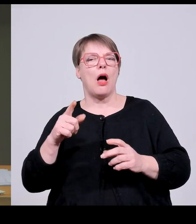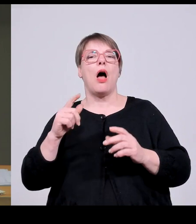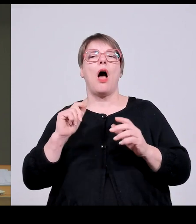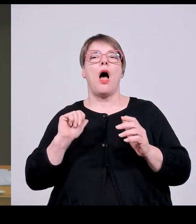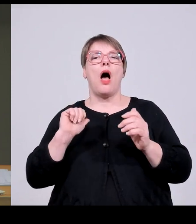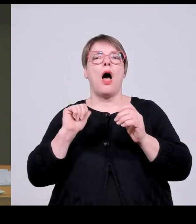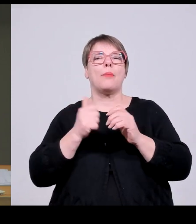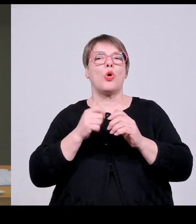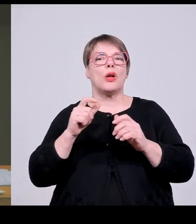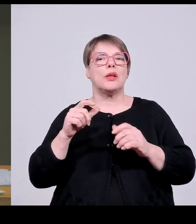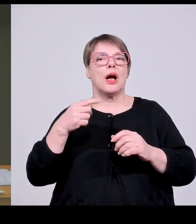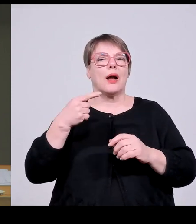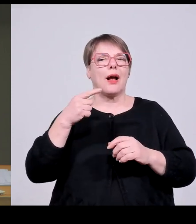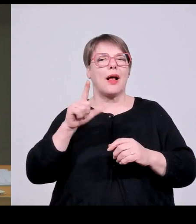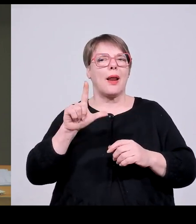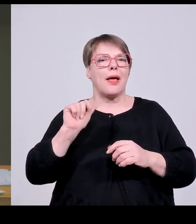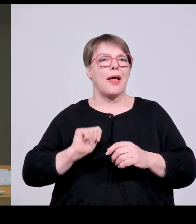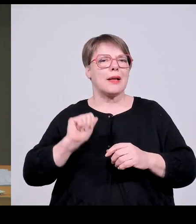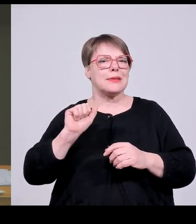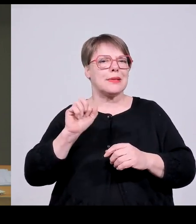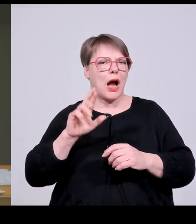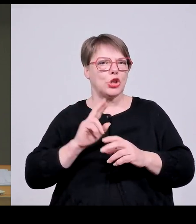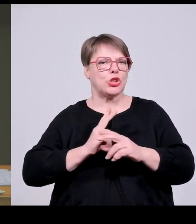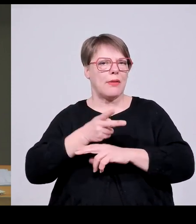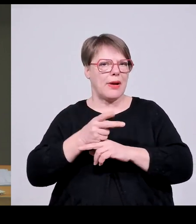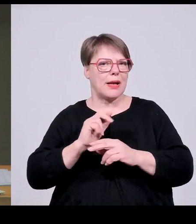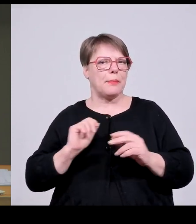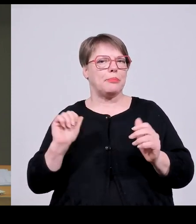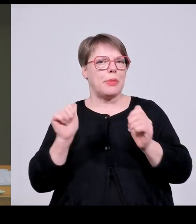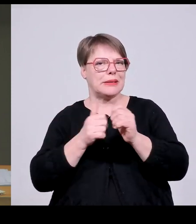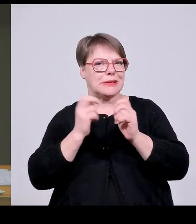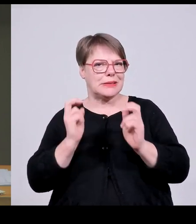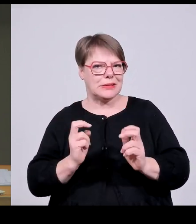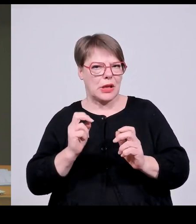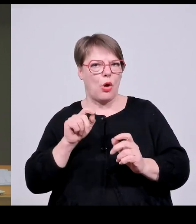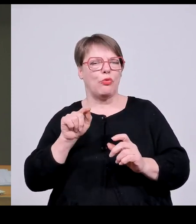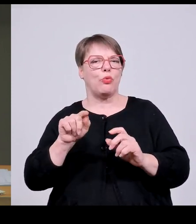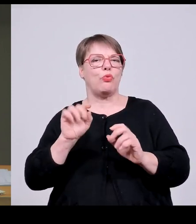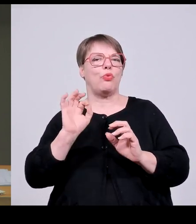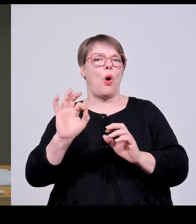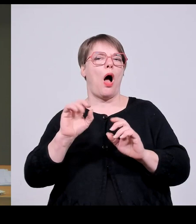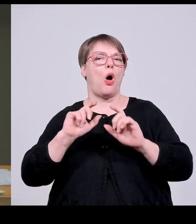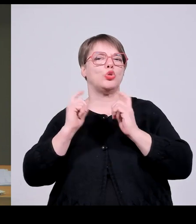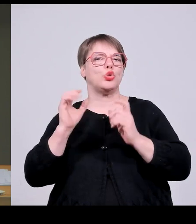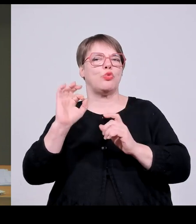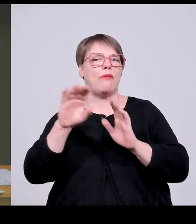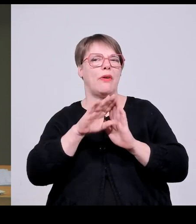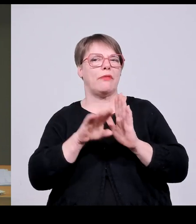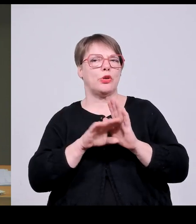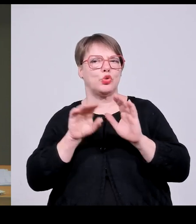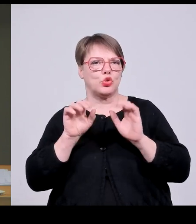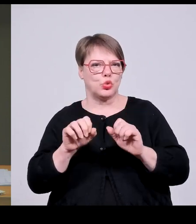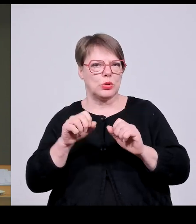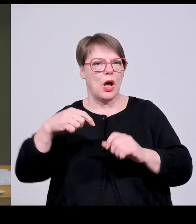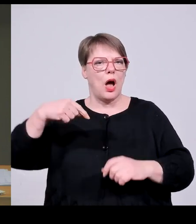wurde als Mitglied und Frau Abgeordnete Jeanette stellvertretendes Mitglied Für das Kuratorium des Lette für einzelne Abgeordnete Tommy Tabor